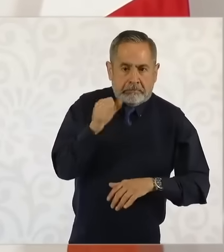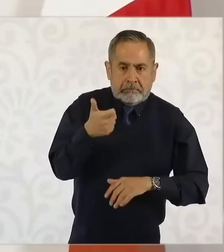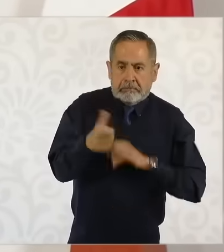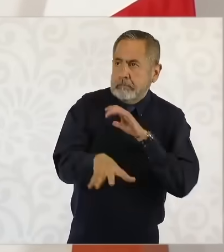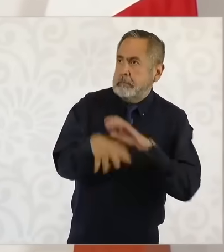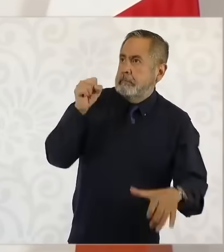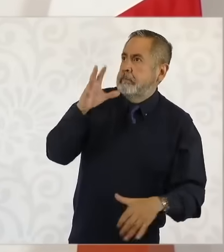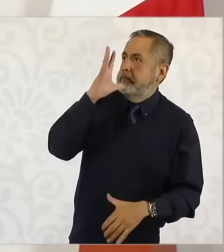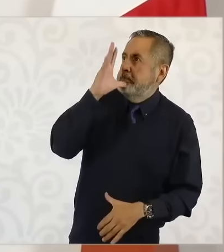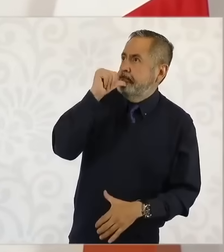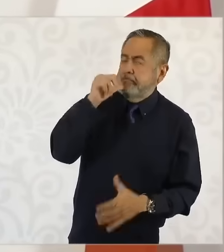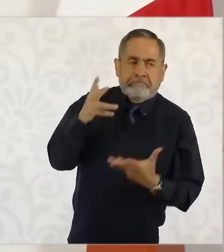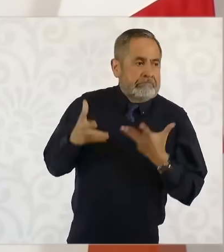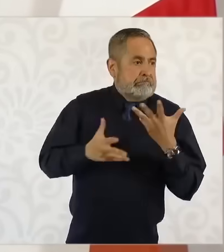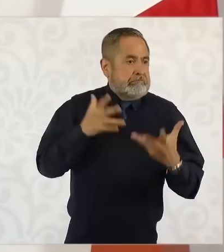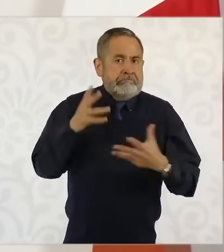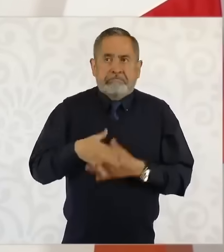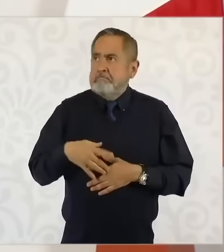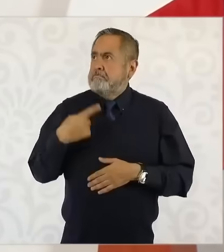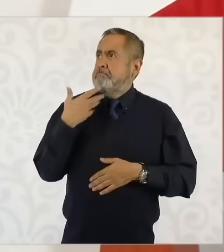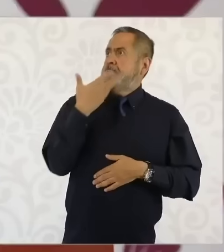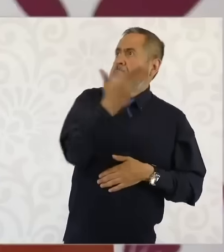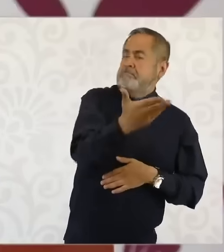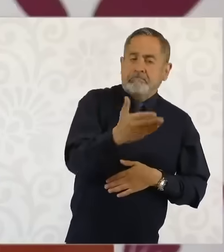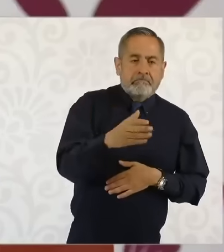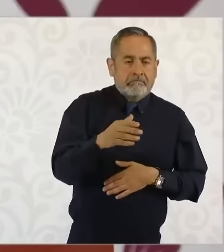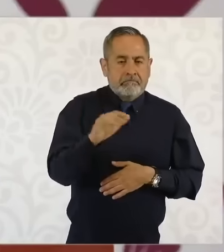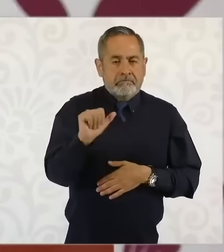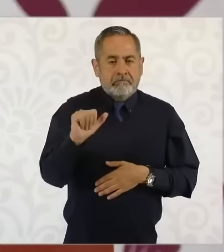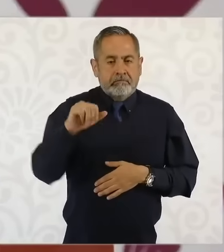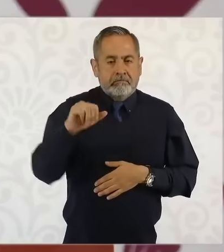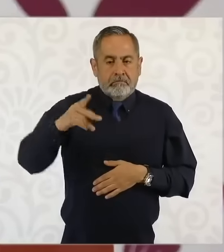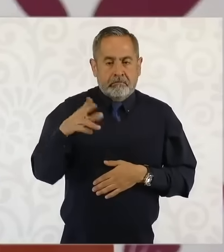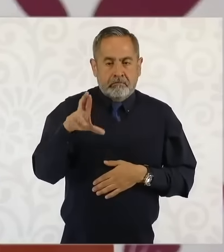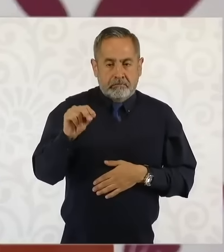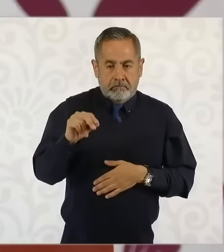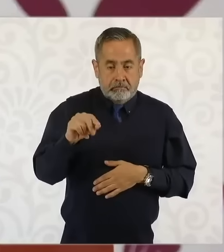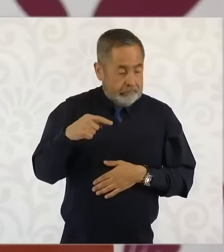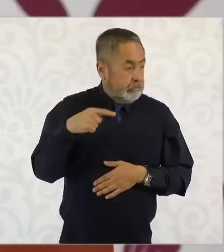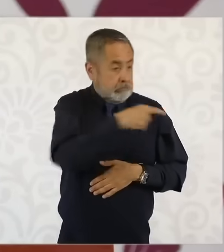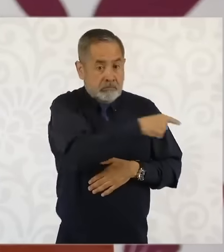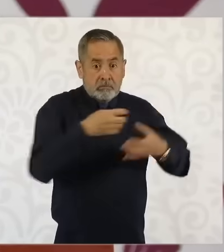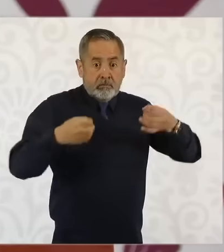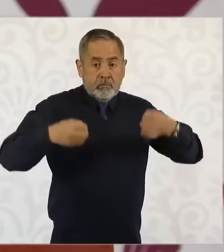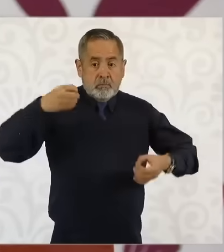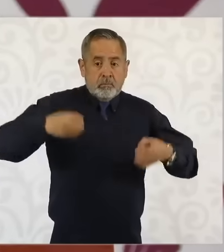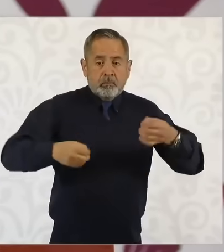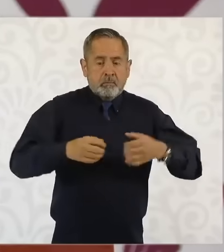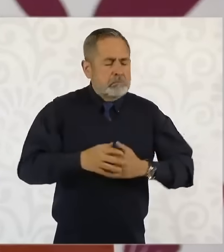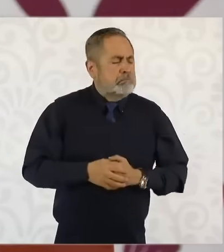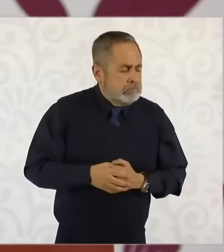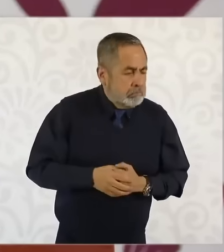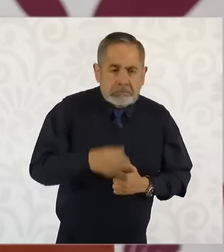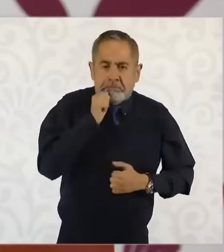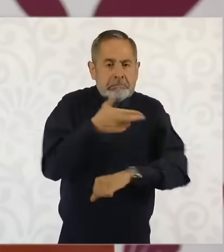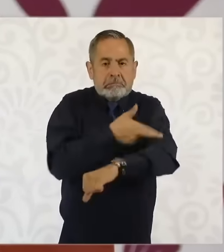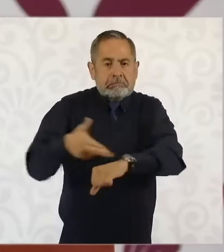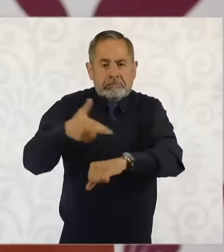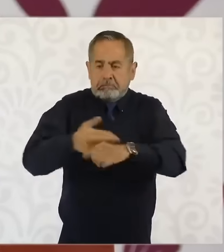en el juicio de fondo les liberan las cuentas los jueces estamos hablando de 35,000 millones de